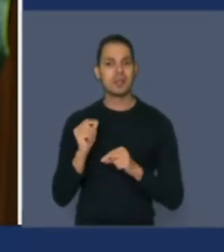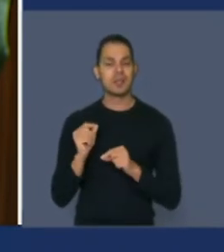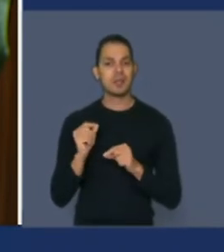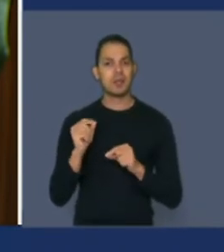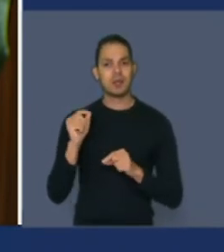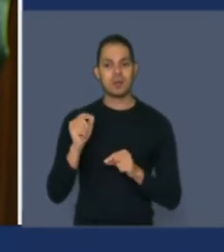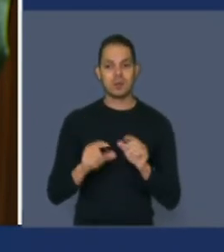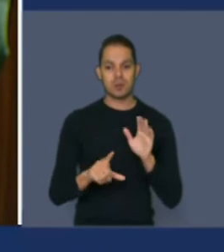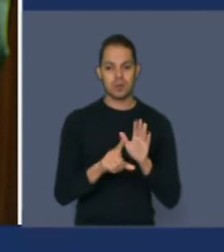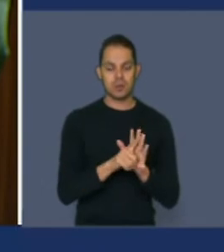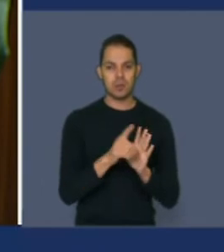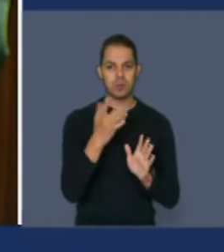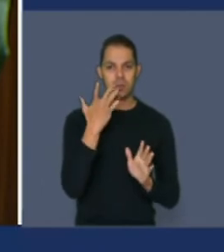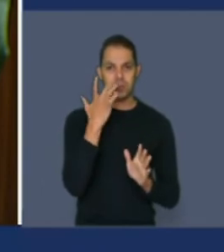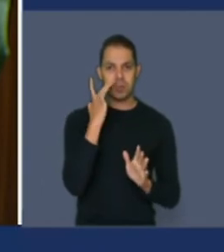DA LEI ÁUREA. O QUE QUER PRECARIZAR CADA VEZ MAIS AS